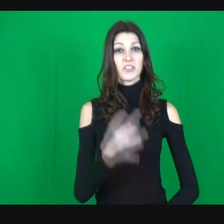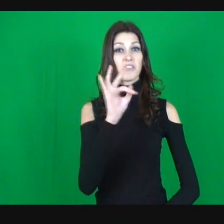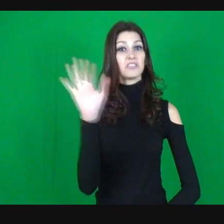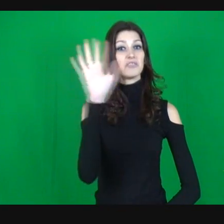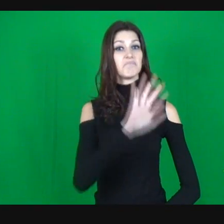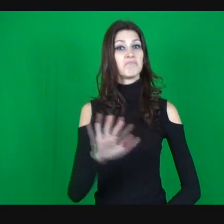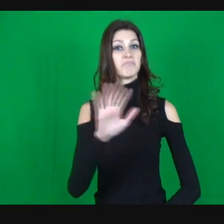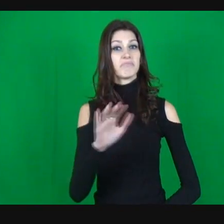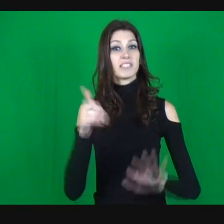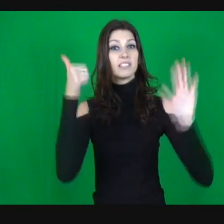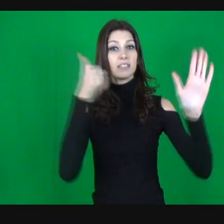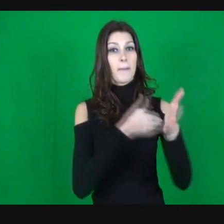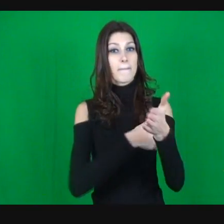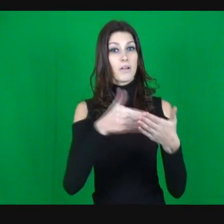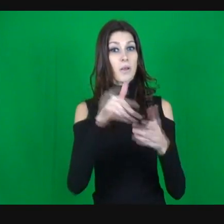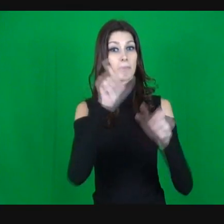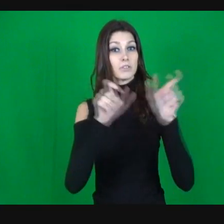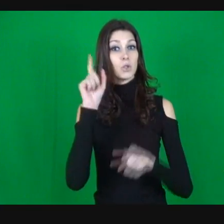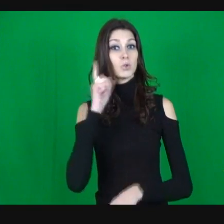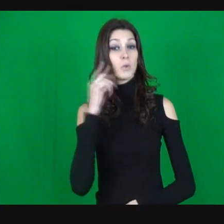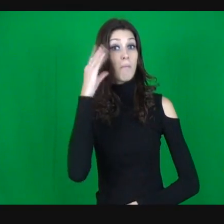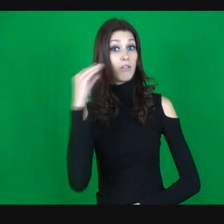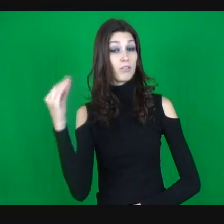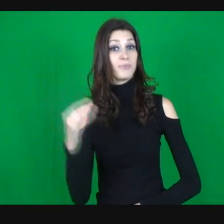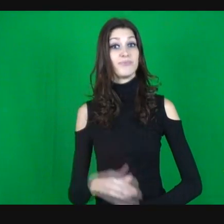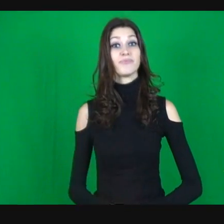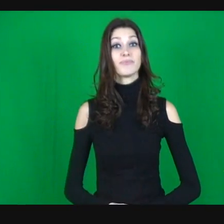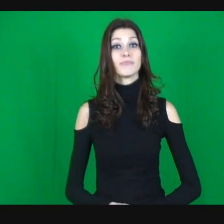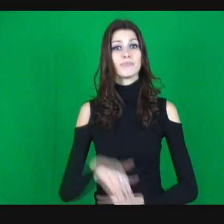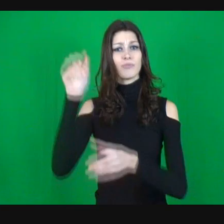6 000 000 de sourds et malentendants en France et sur ce nombre,